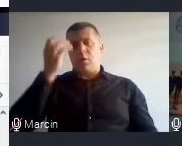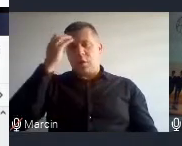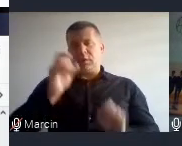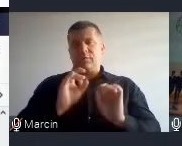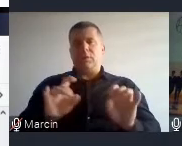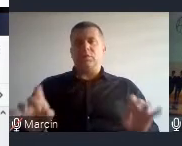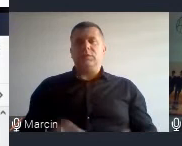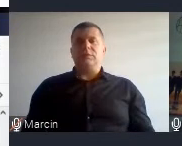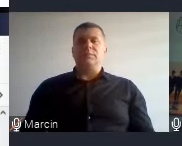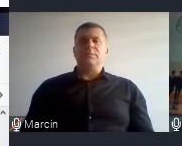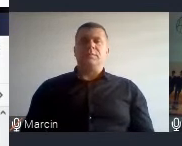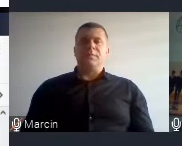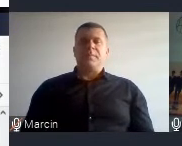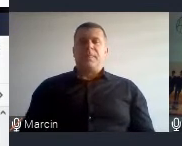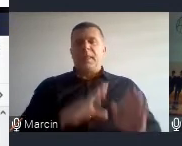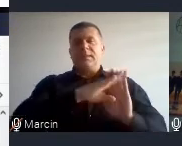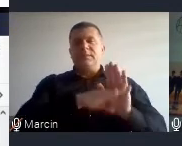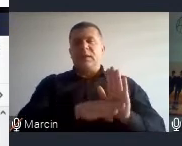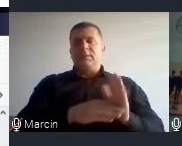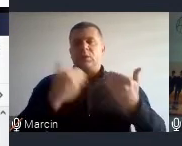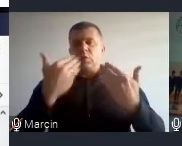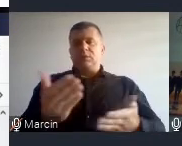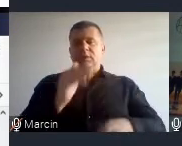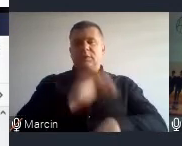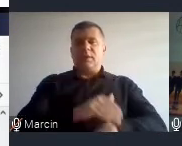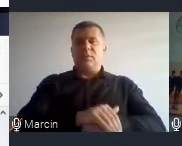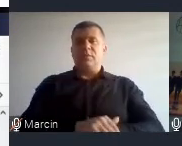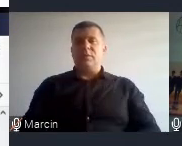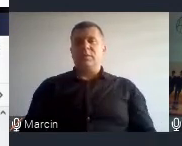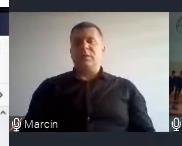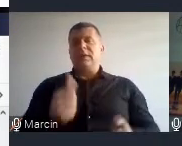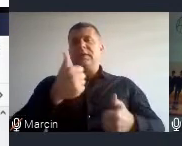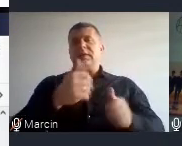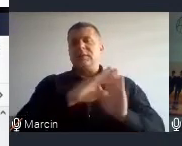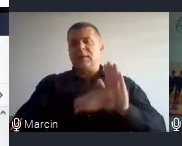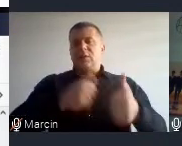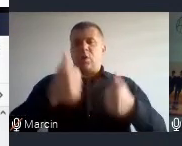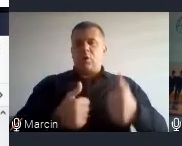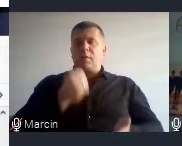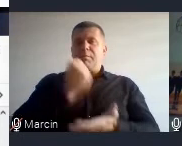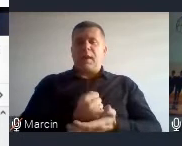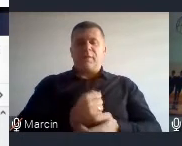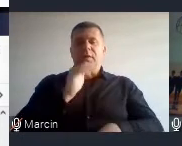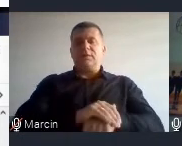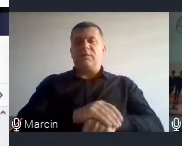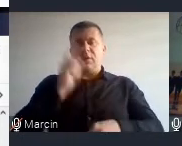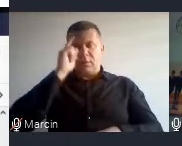Później z zasad udzielania zamówień, czyli zasady konkurencyjności prawa zamówień publicznych też przy okazji,